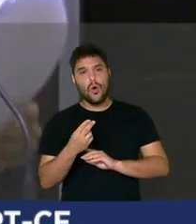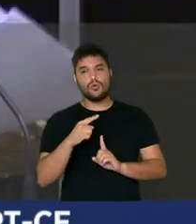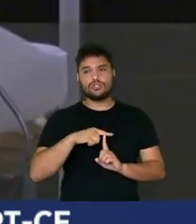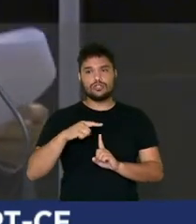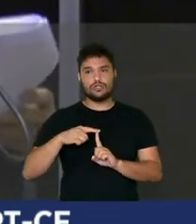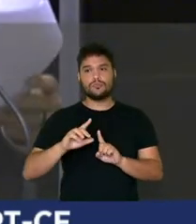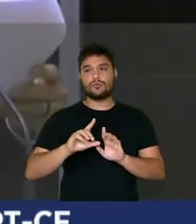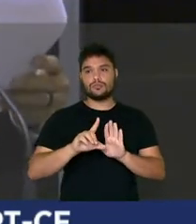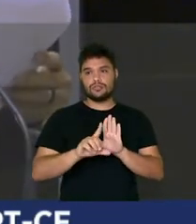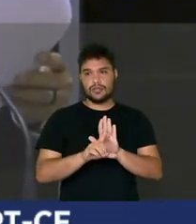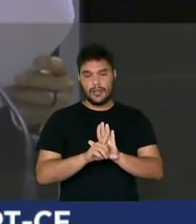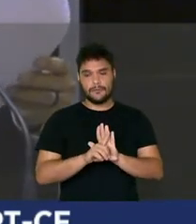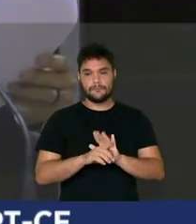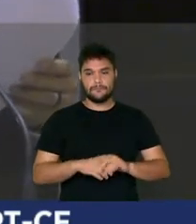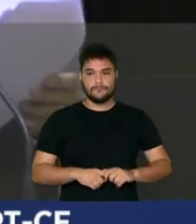E DA ADEQUAÇÃO DAS ESPÉCIES NORMATIVAS, A MATÉRIA